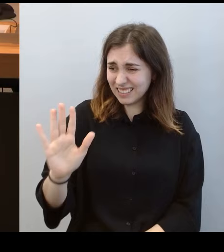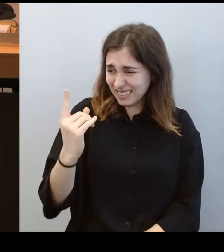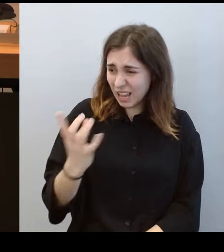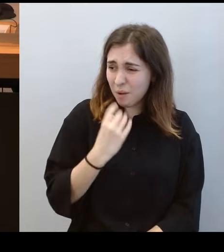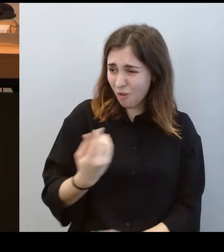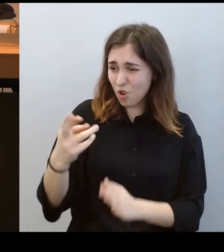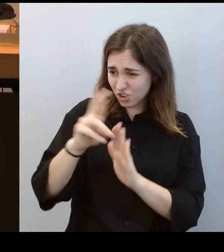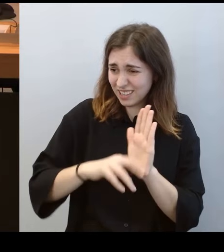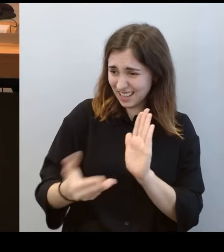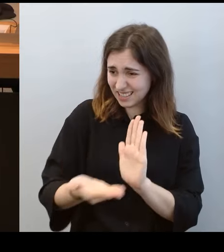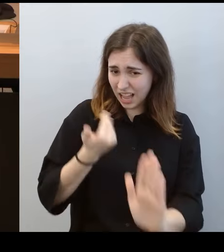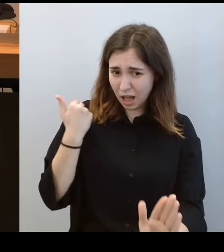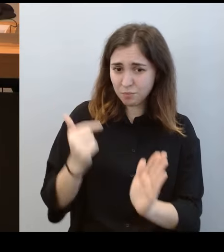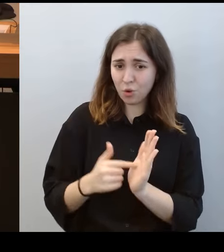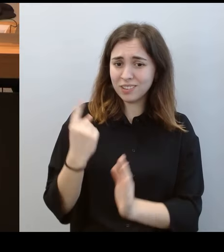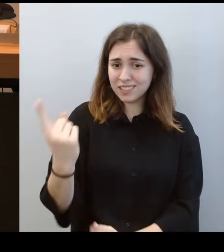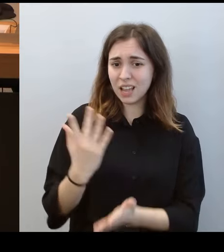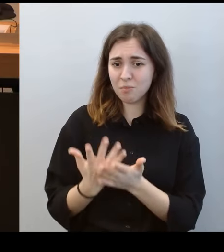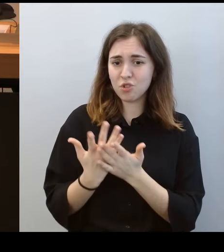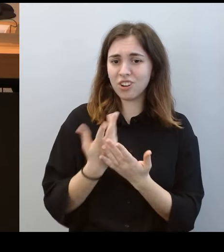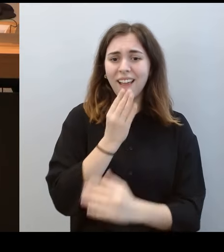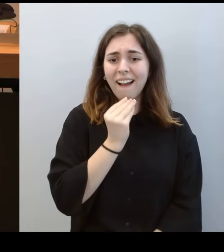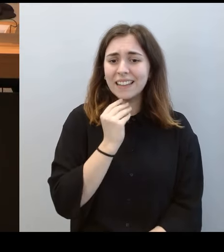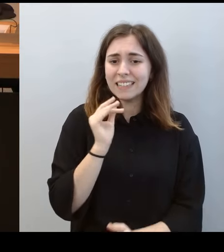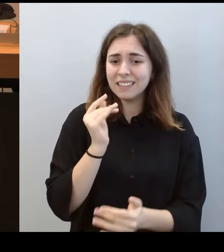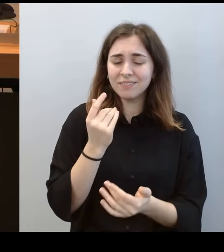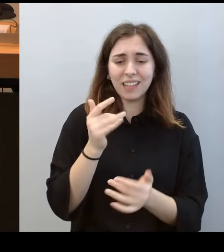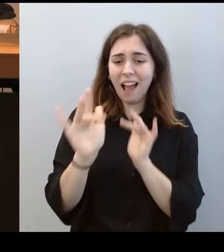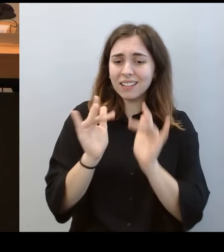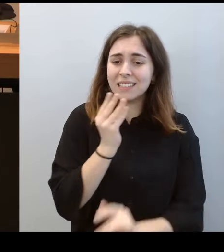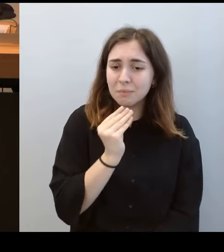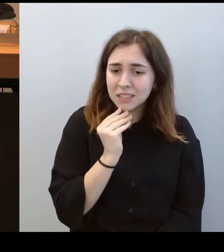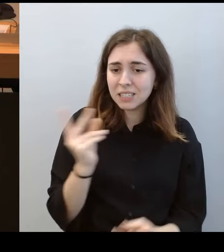Terrorismus unterstellt, das ist wirklich blanker, widerlicher Rassismus. (Beifall)